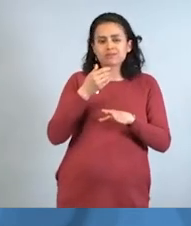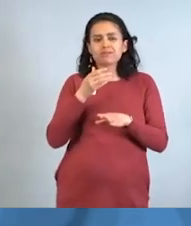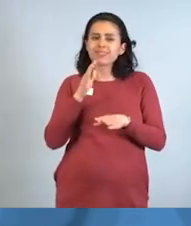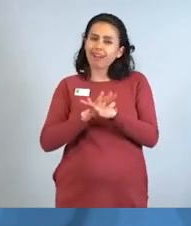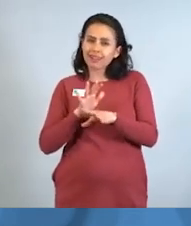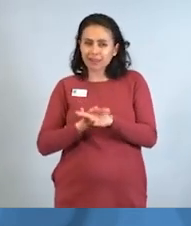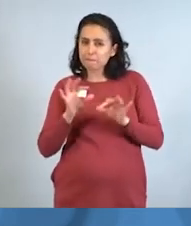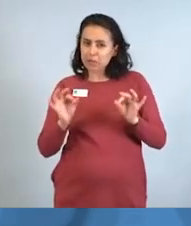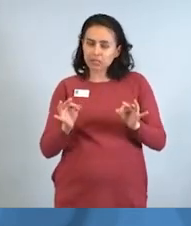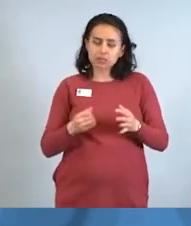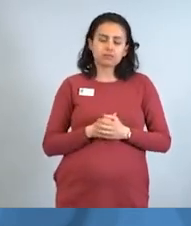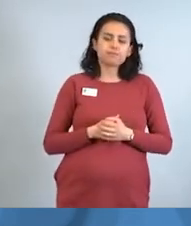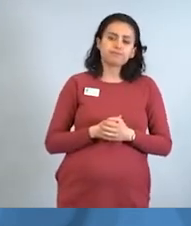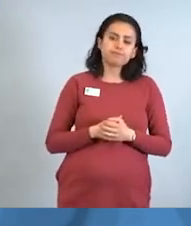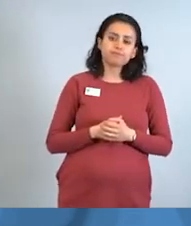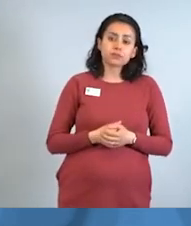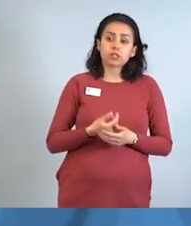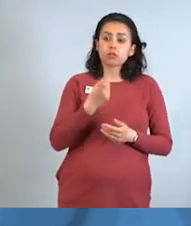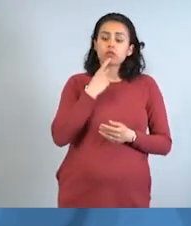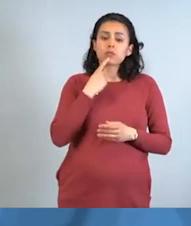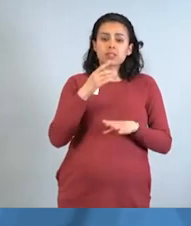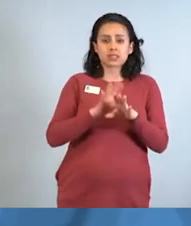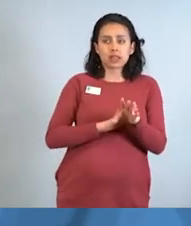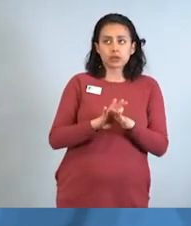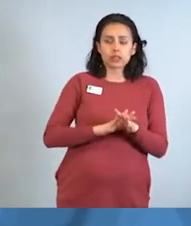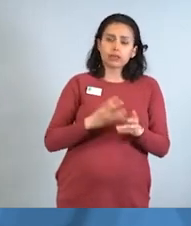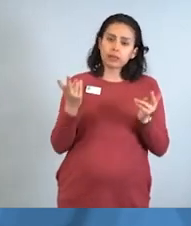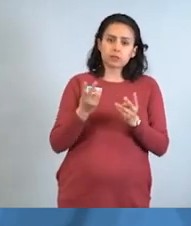Suomessa käytössä olevat koronarokotteet ovat tässä.